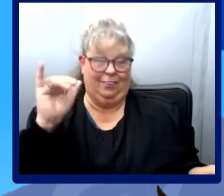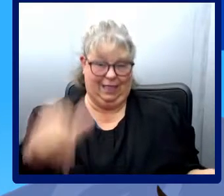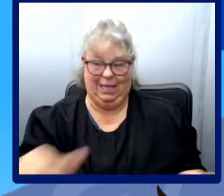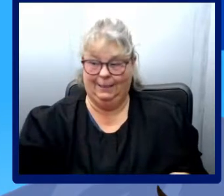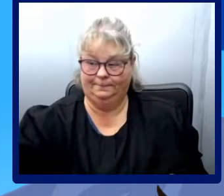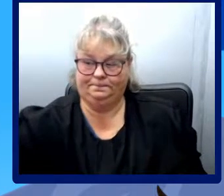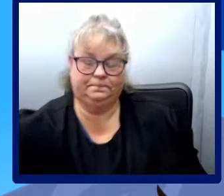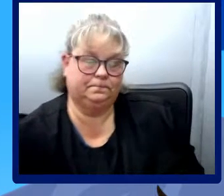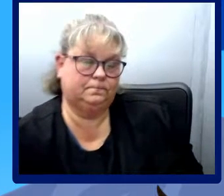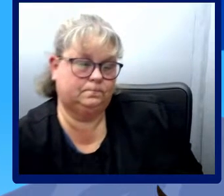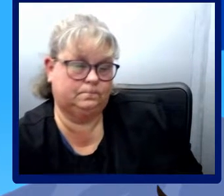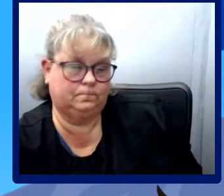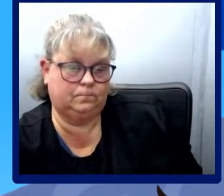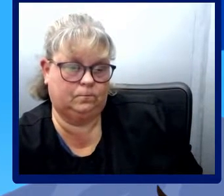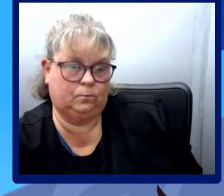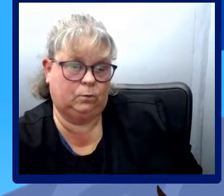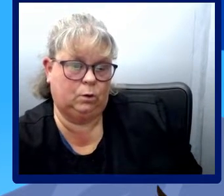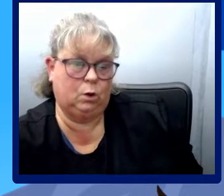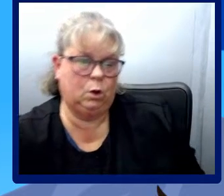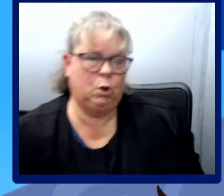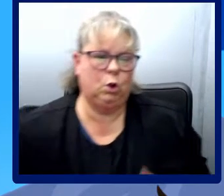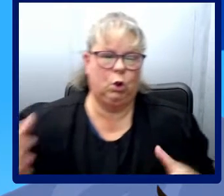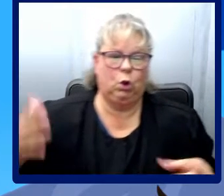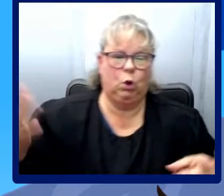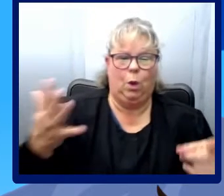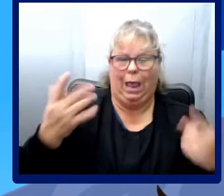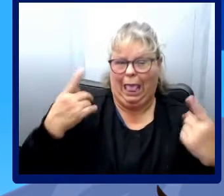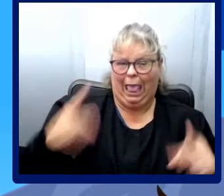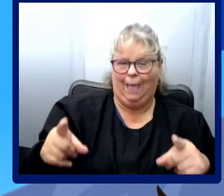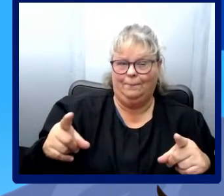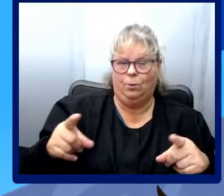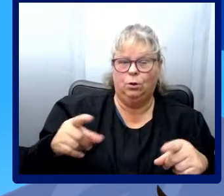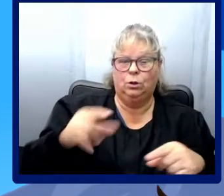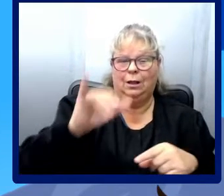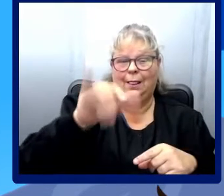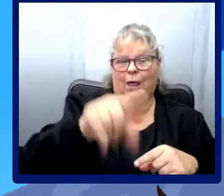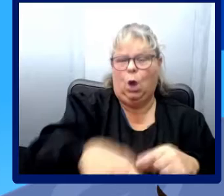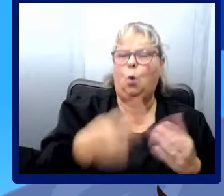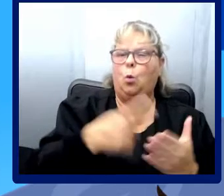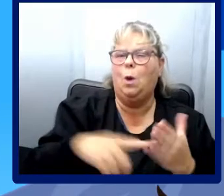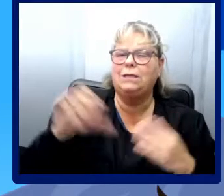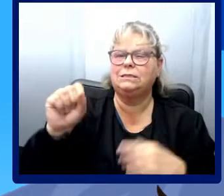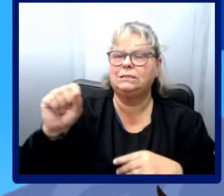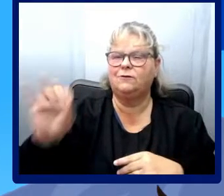pero ¿qué ocurre cuando el usuario ejecuta esto? Esto es lo que nos dice Salesforce,